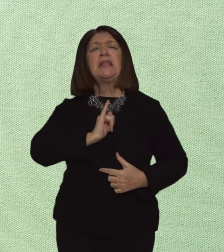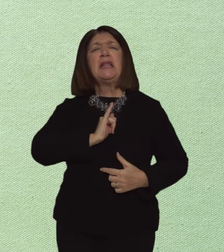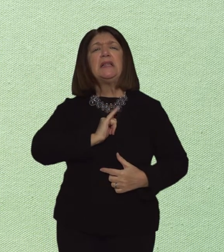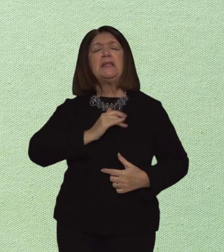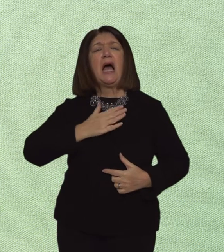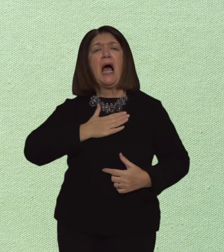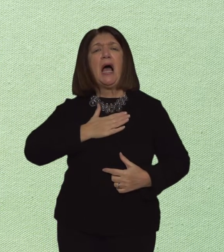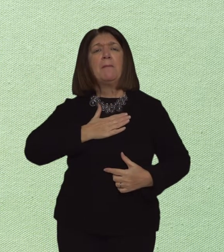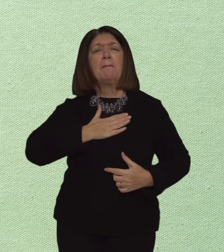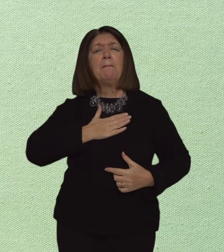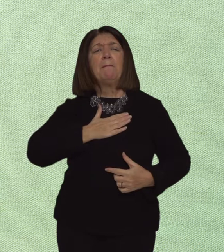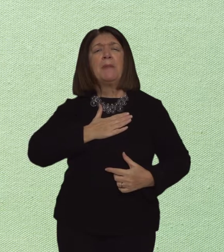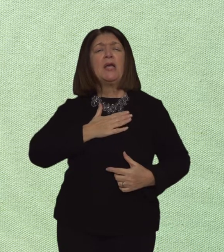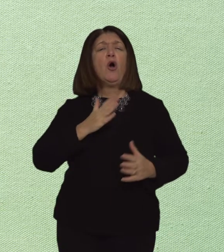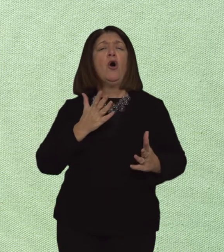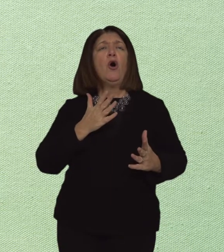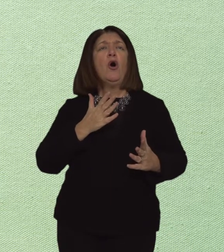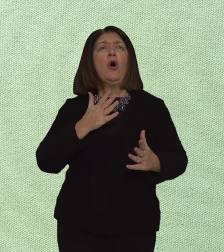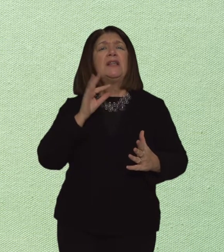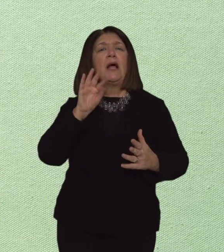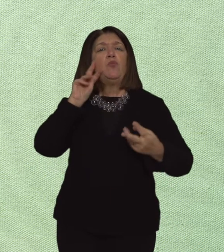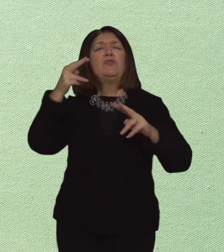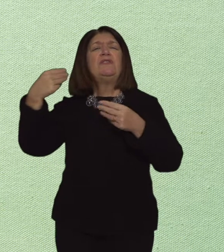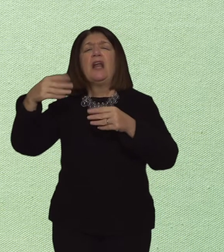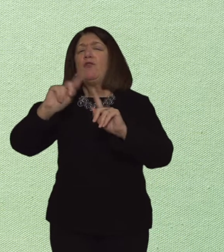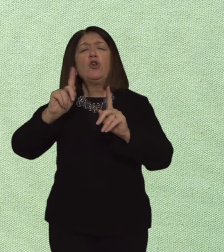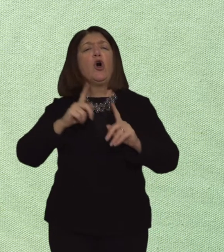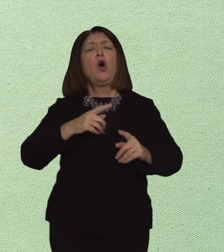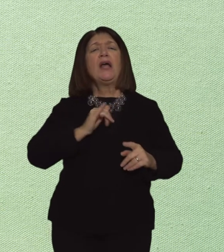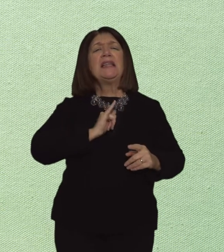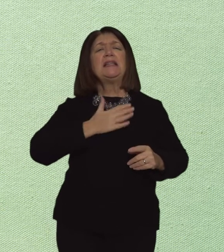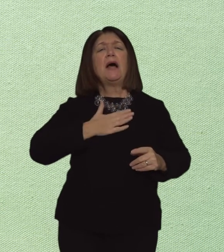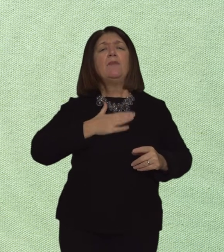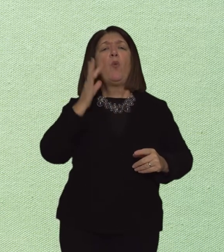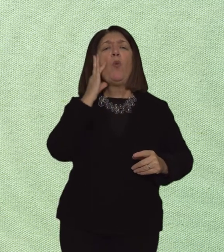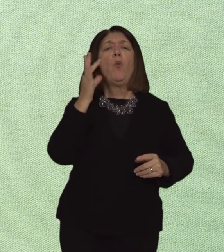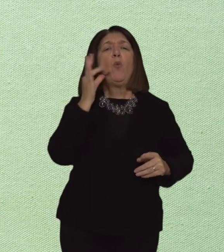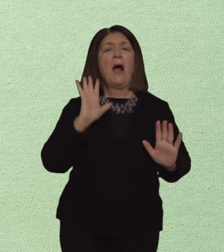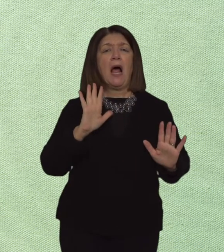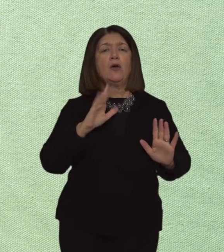come persona semplicemente, come risorsa e come lavoro, dov'è che possiamo fare meglio in questo?